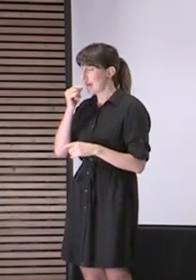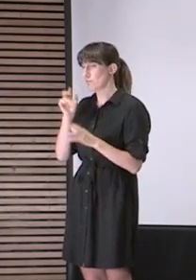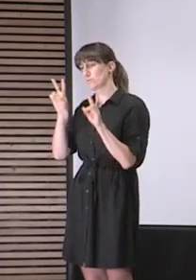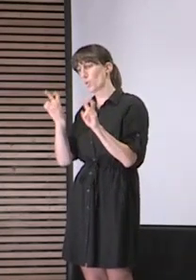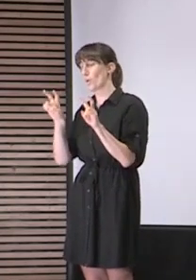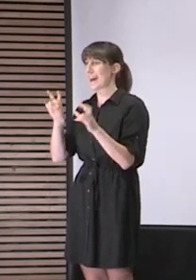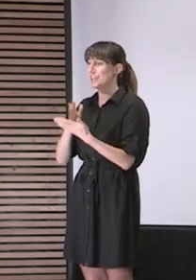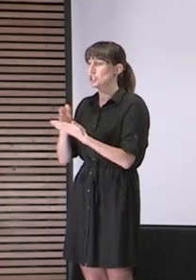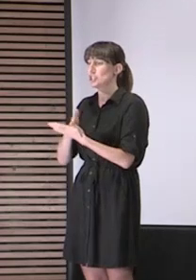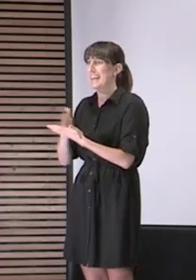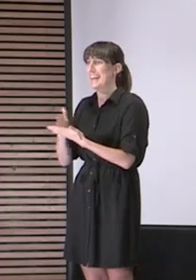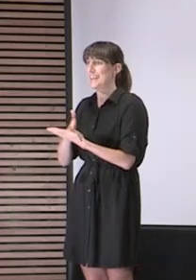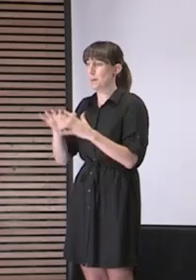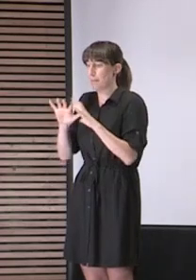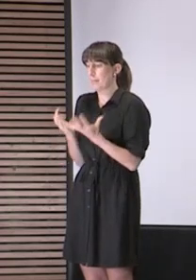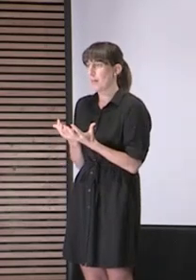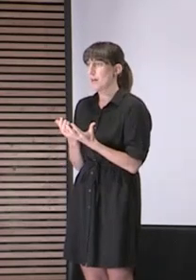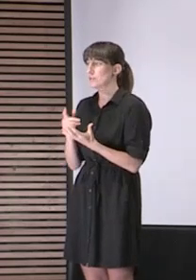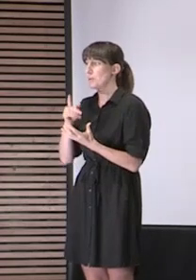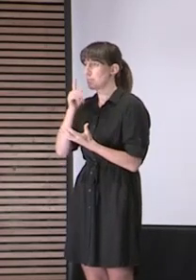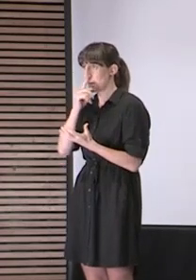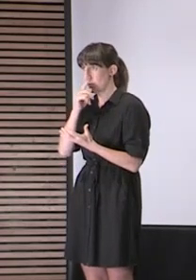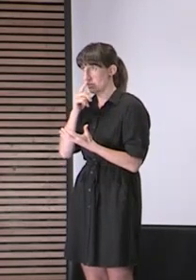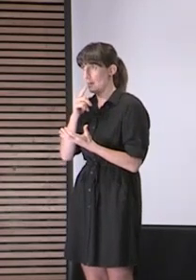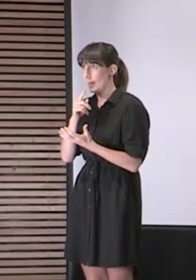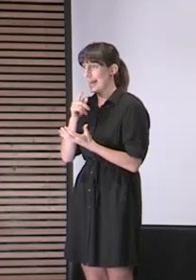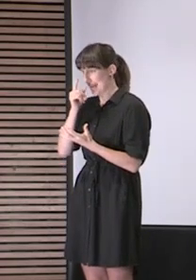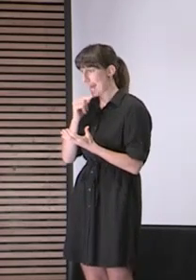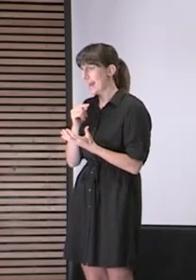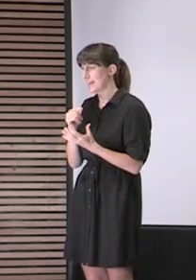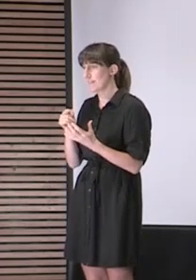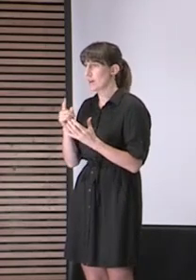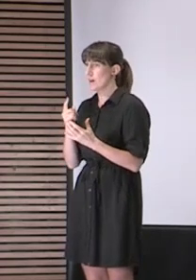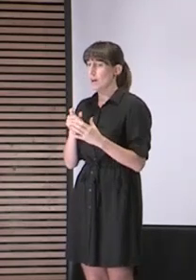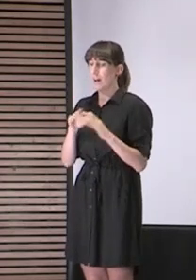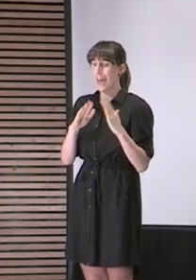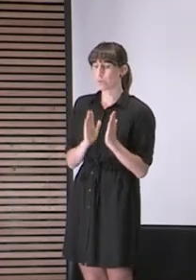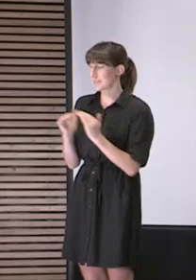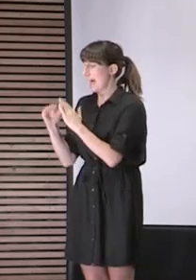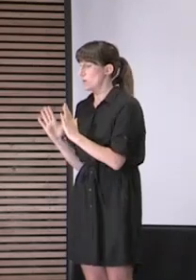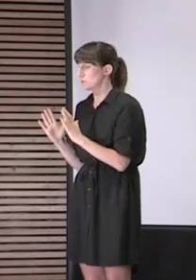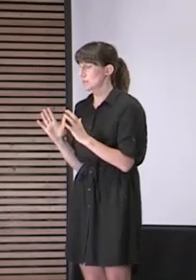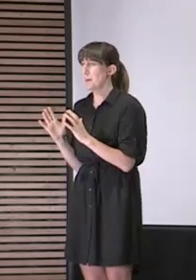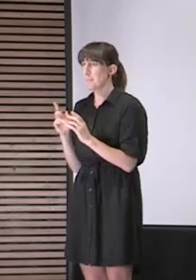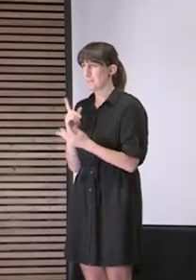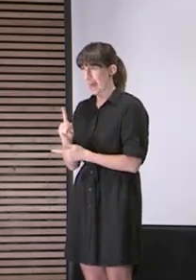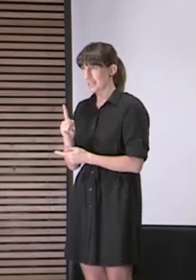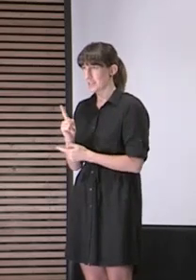anuncio de eso en la salud ... Jacinda Ardern: De la versión